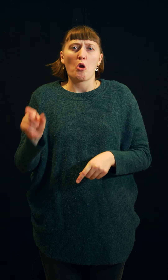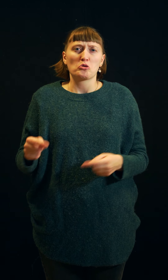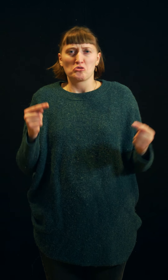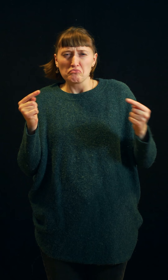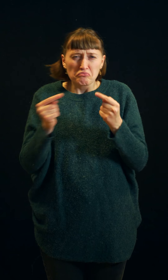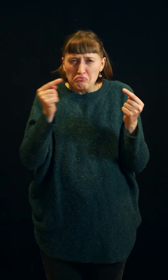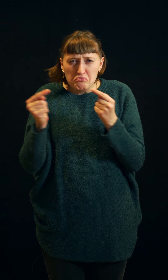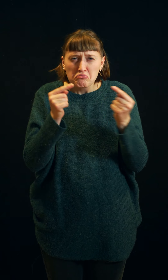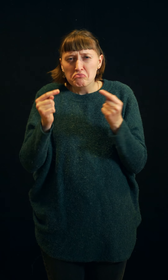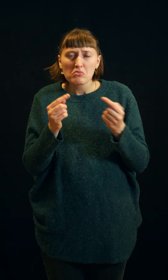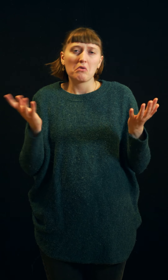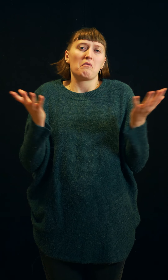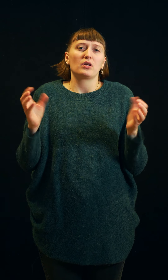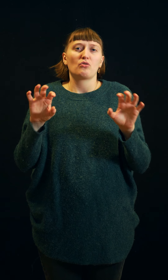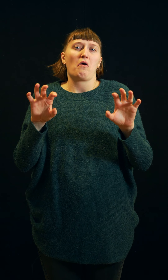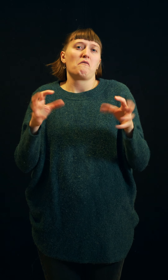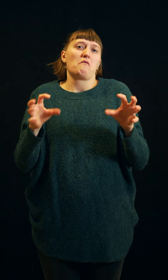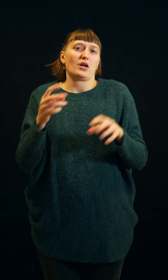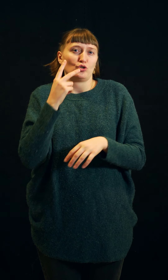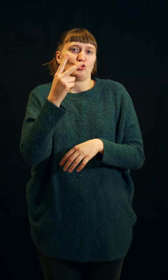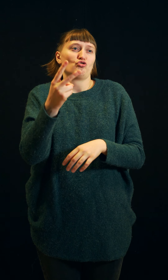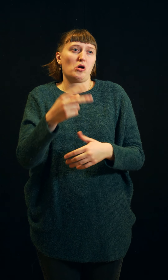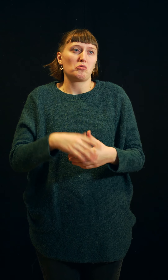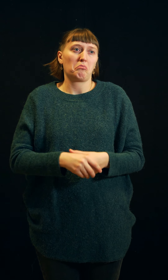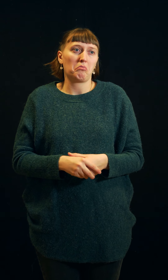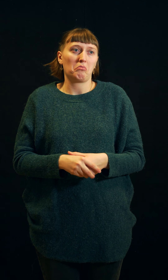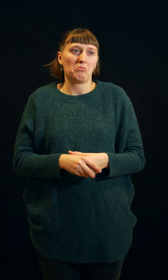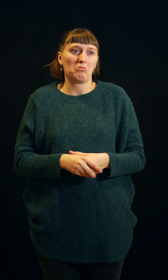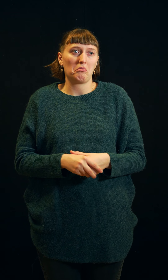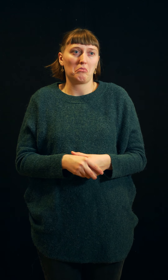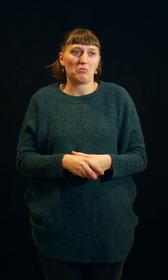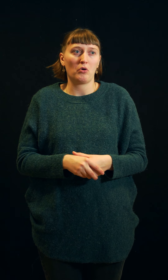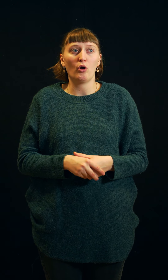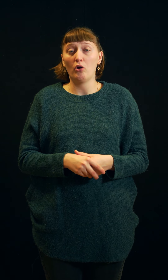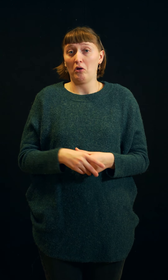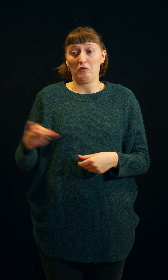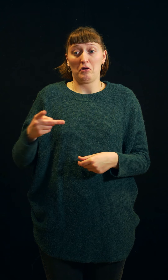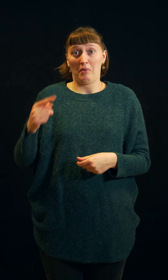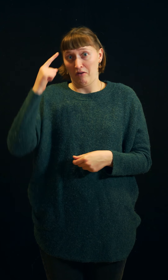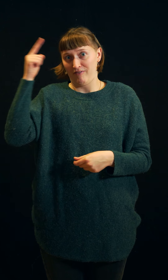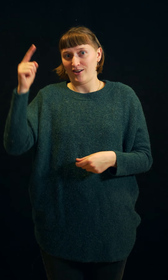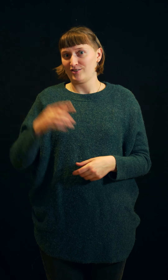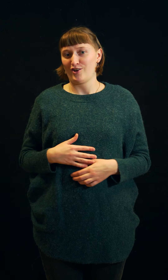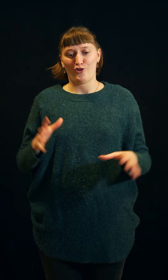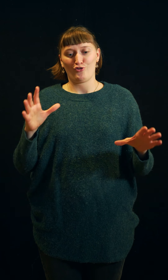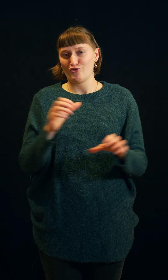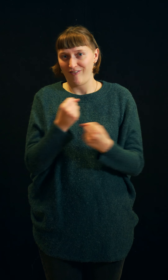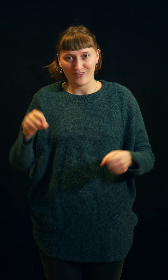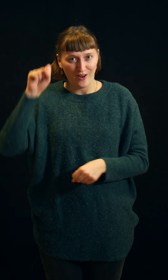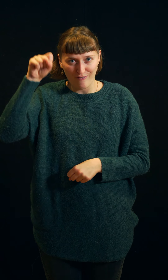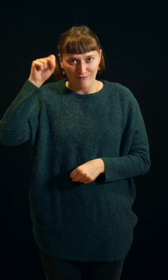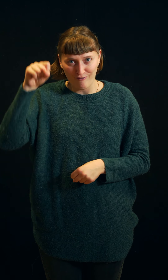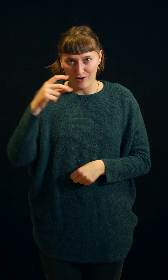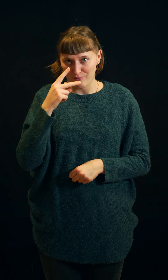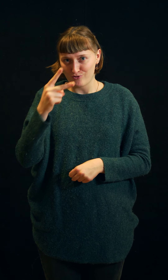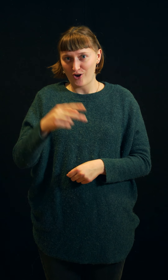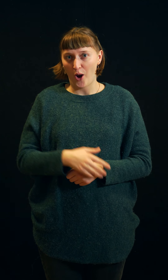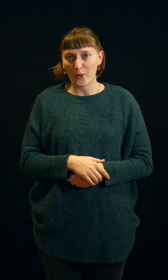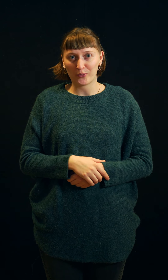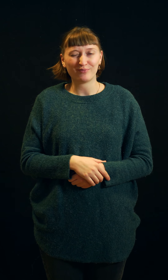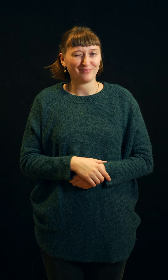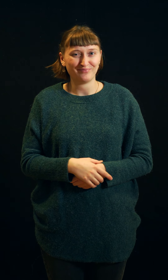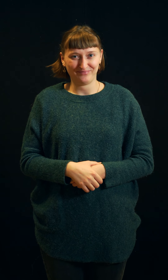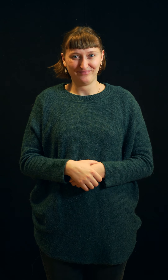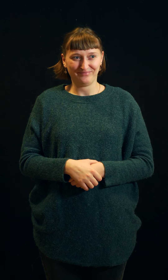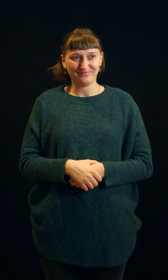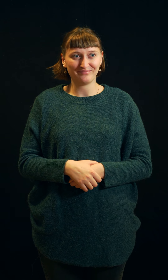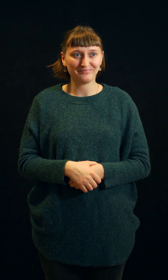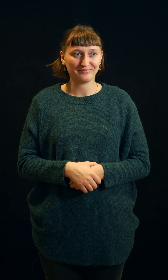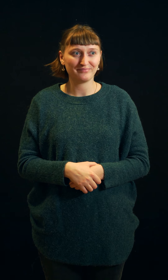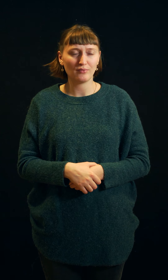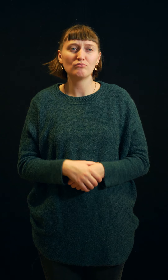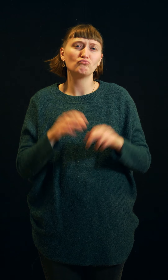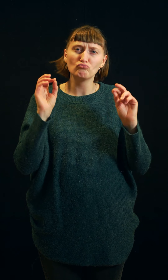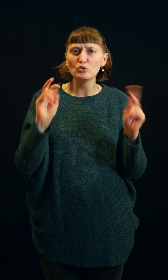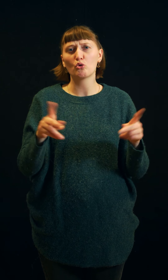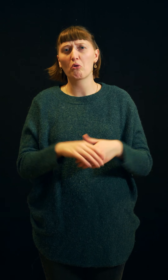Andere würden diskutieren, was sie nun gucken wollen, aber wir wissen eh, wir verpassen den Film.